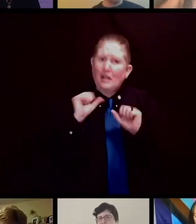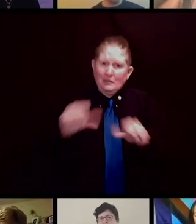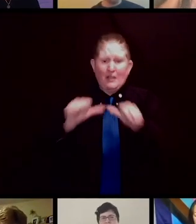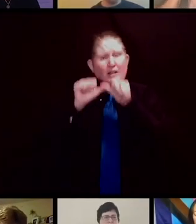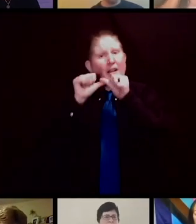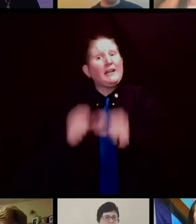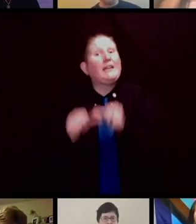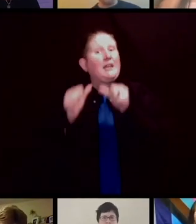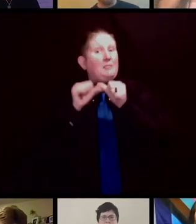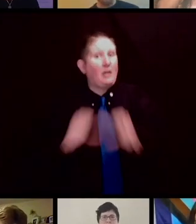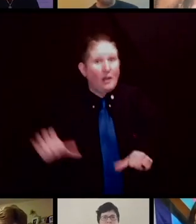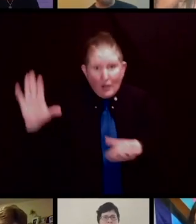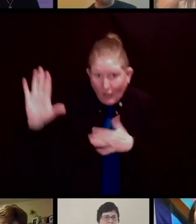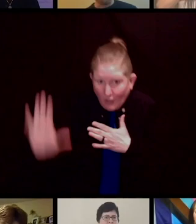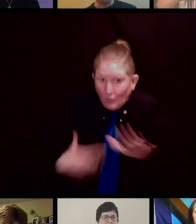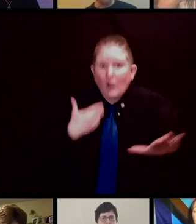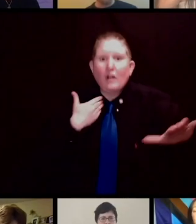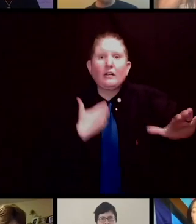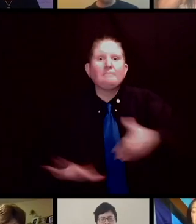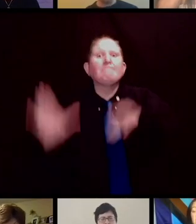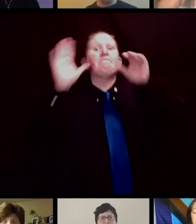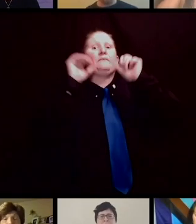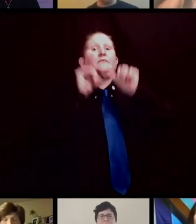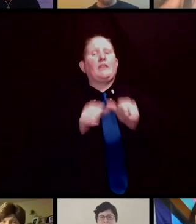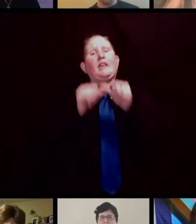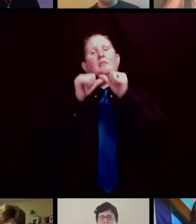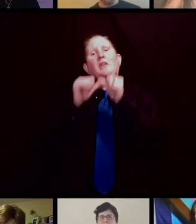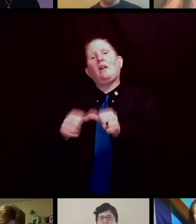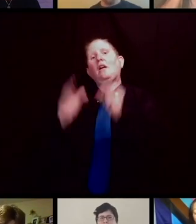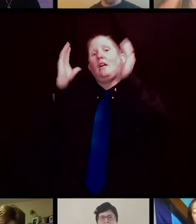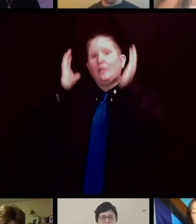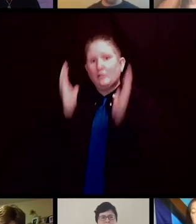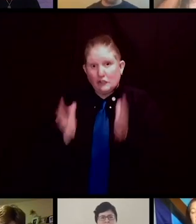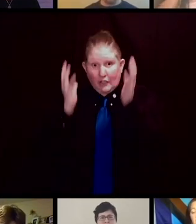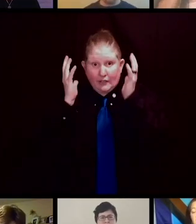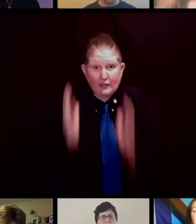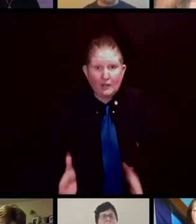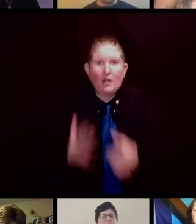Seguiré caminando, seguiré hablando